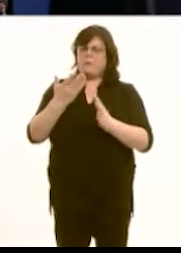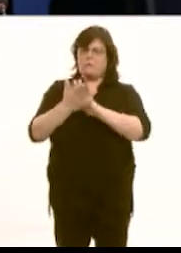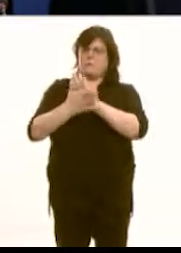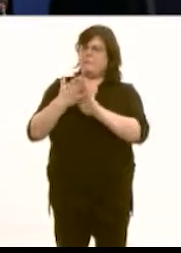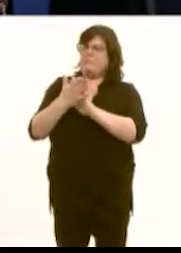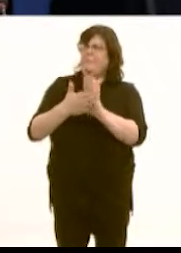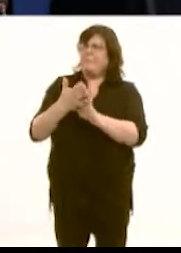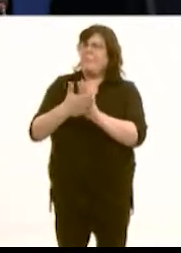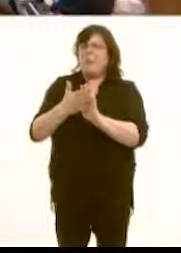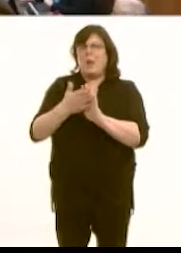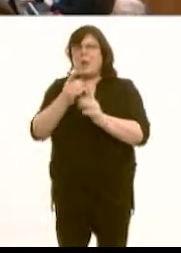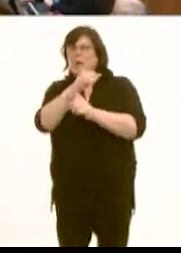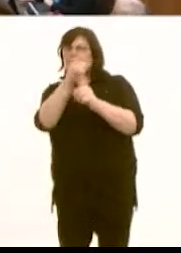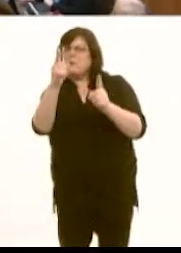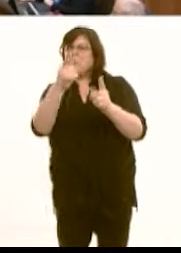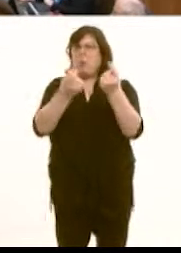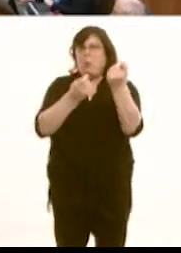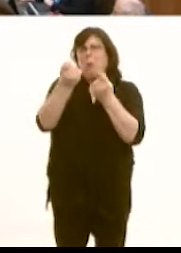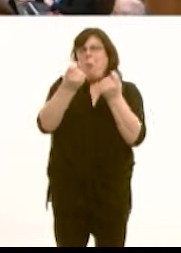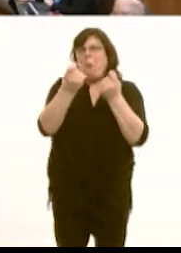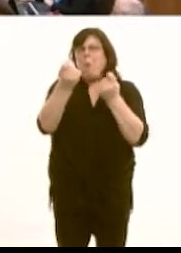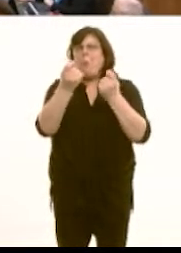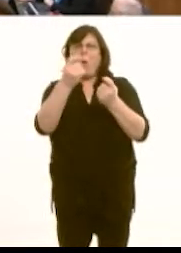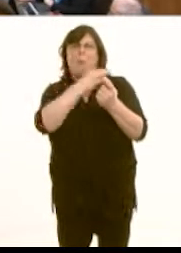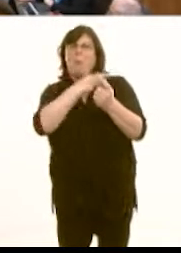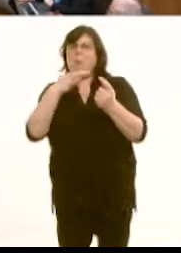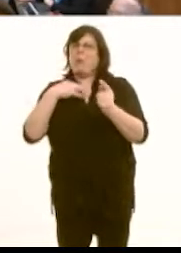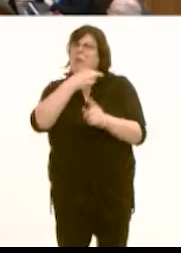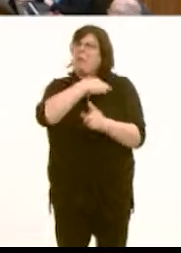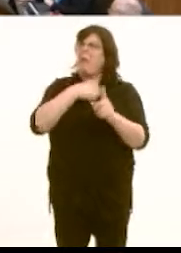Carwyn Jones: Wel, maeír gwasanaeth iechyd yn wastad, wrth gwrs, wedi dibynnu ar rai